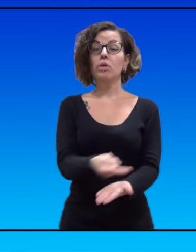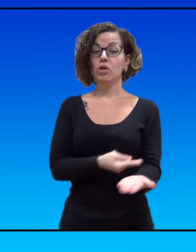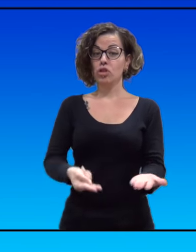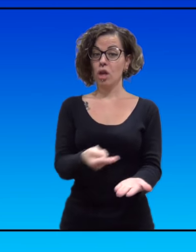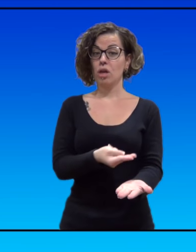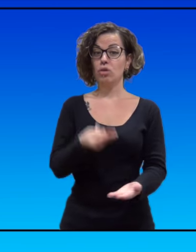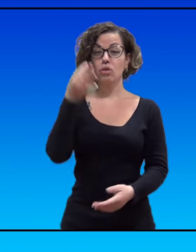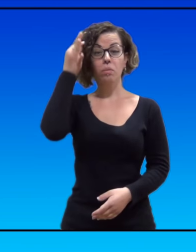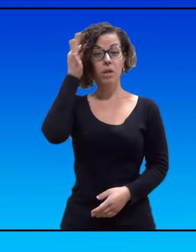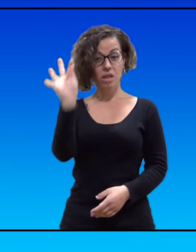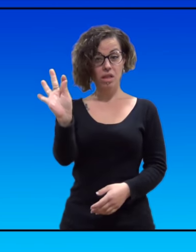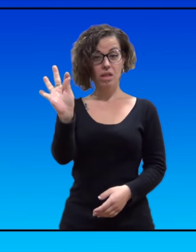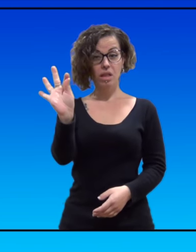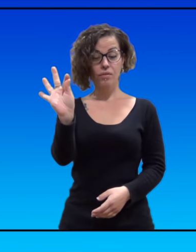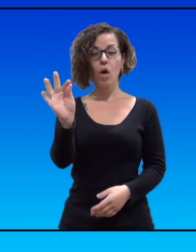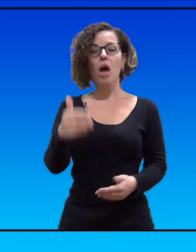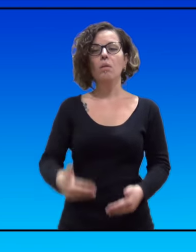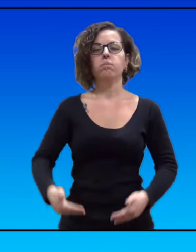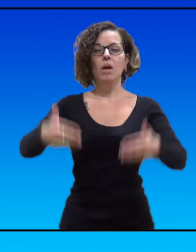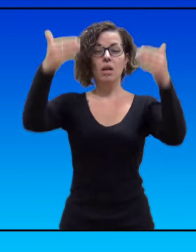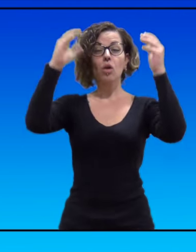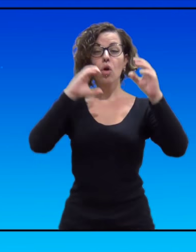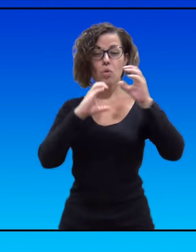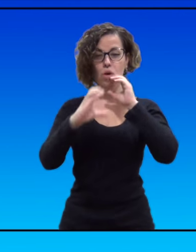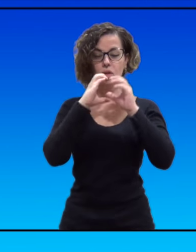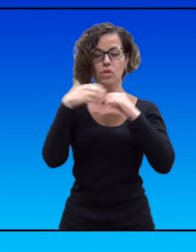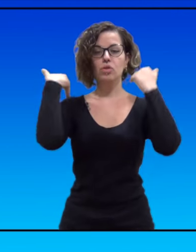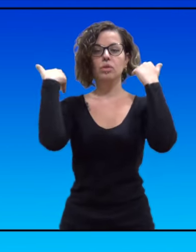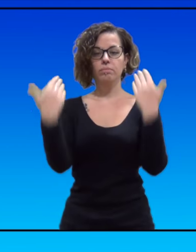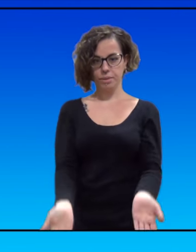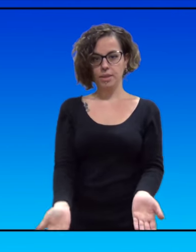Il progetto mira ad abbattere le barriere della comunicazione